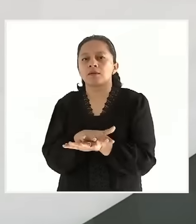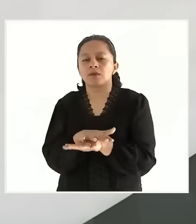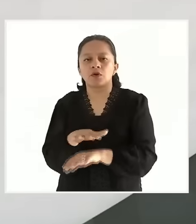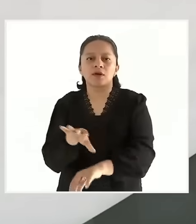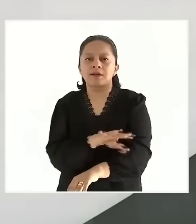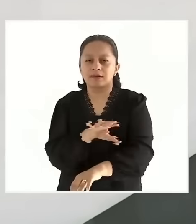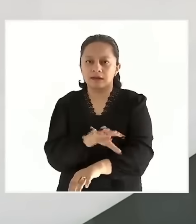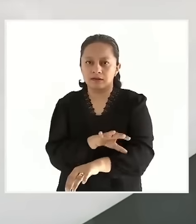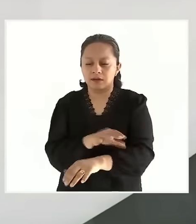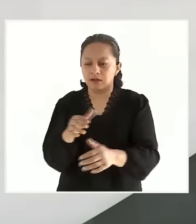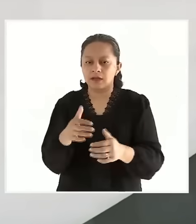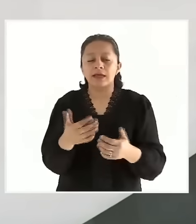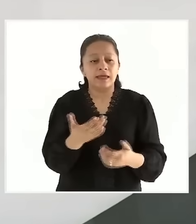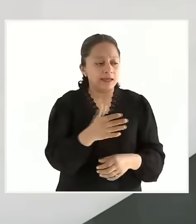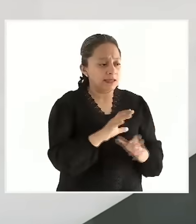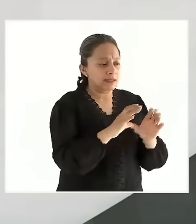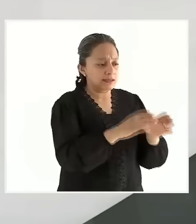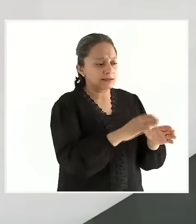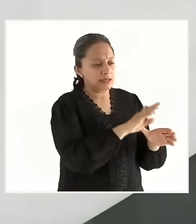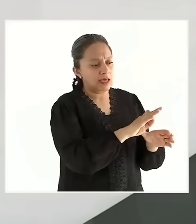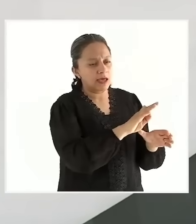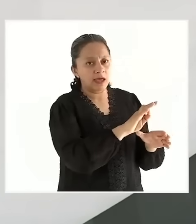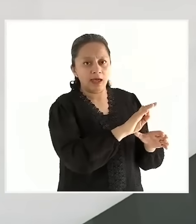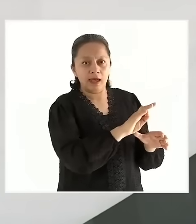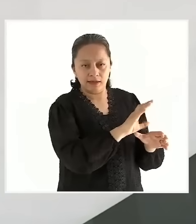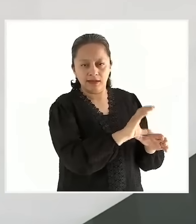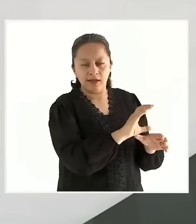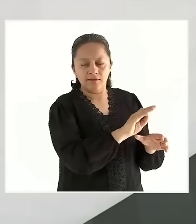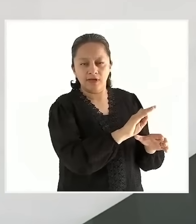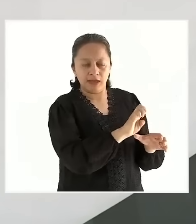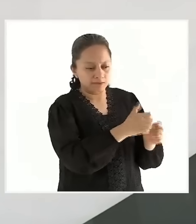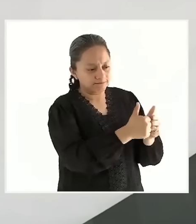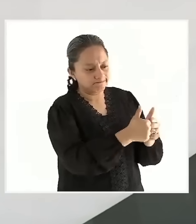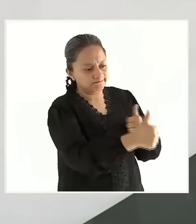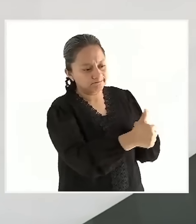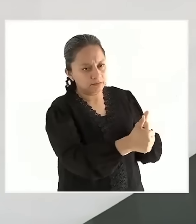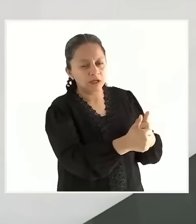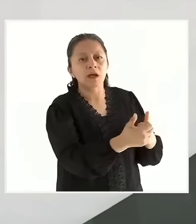dividieron a CFE en subsidiarias y en realidad en el fondo lo que querían hacer pues era privatizar